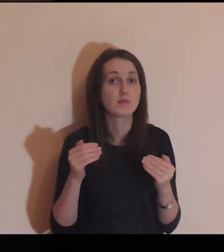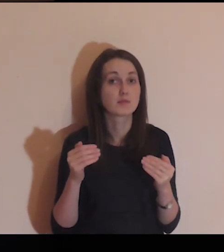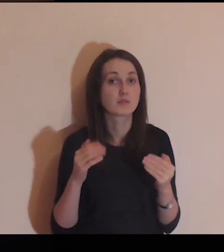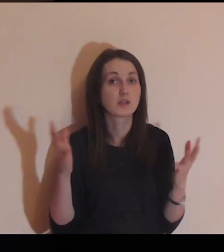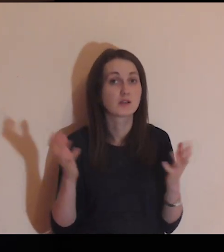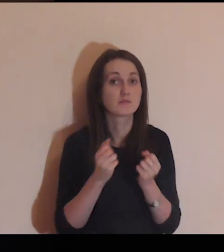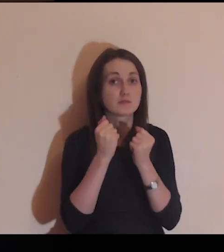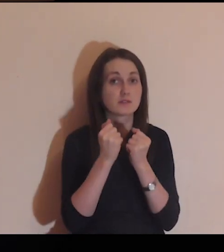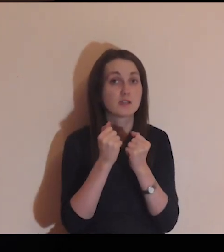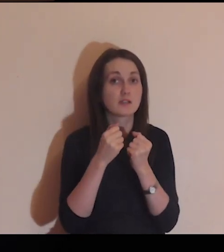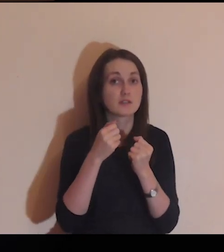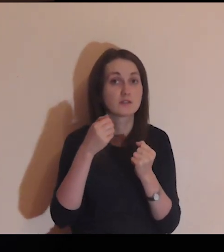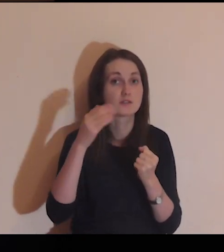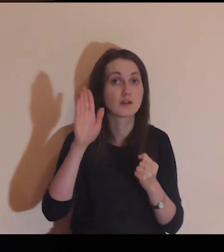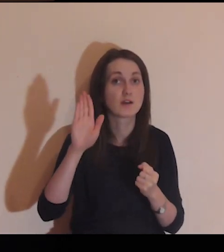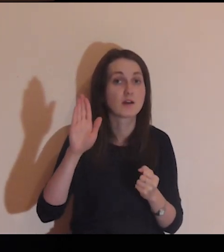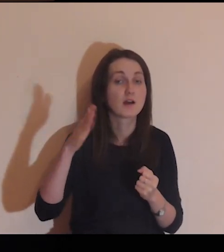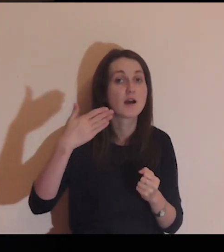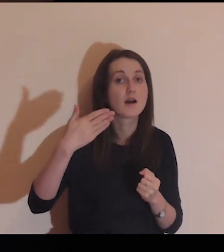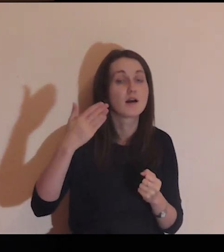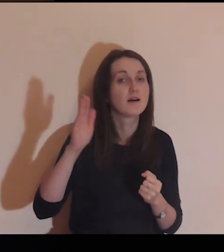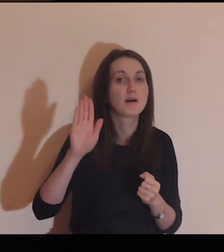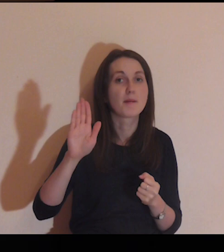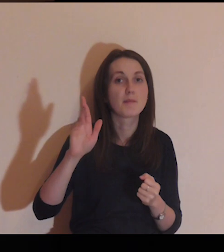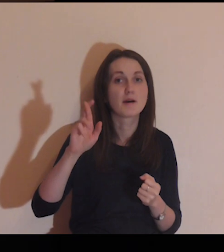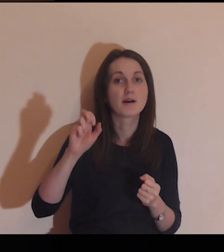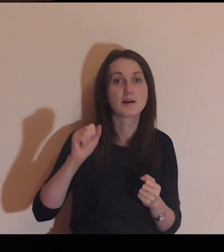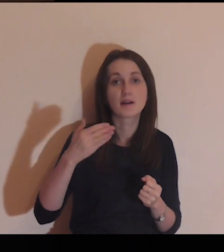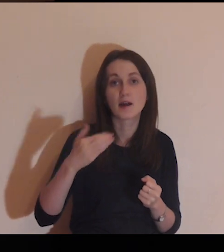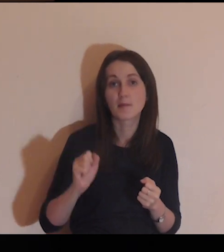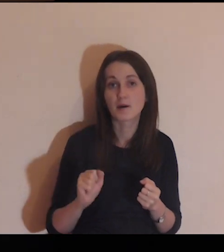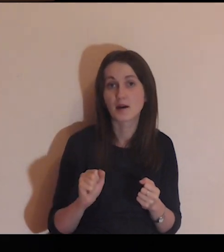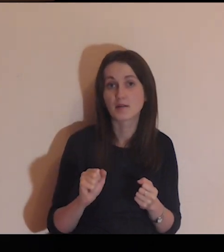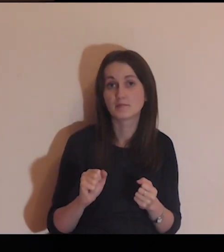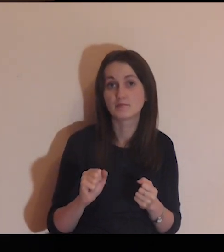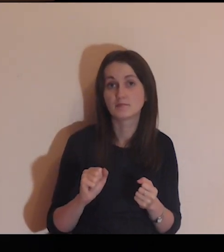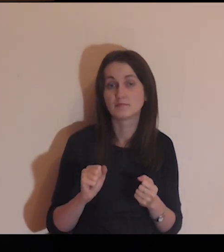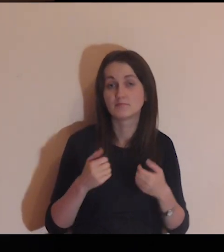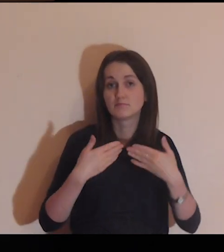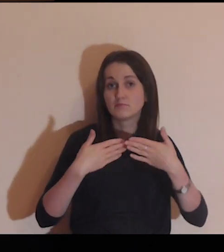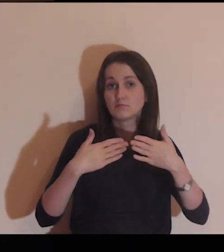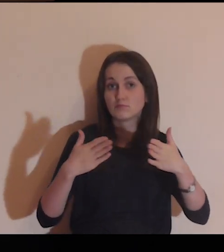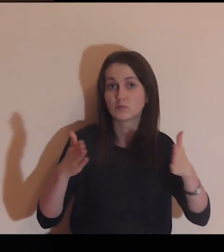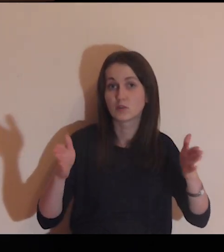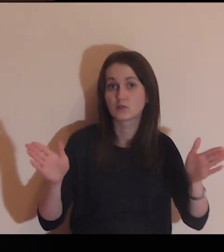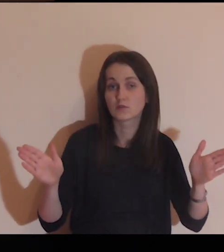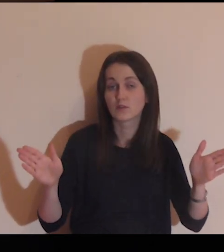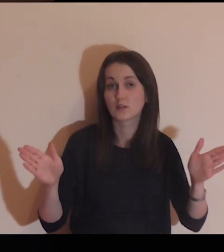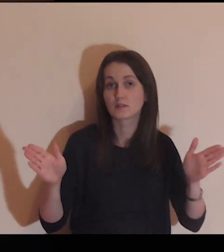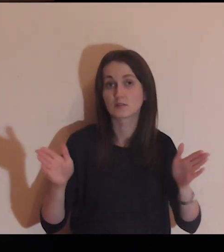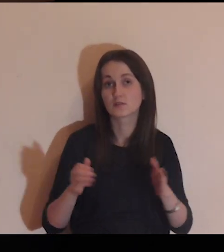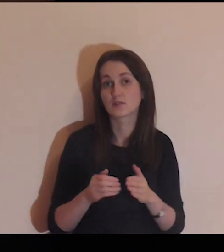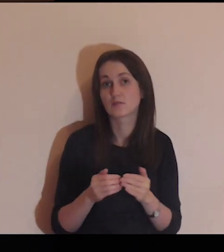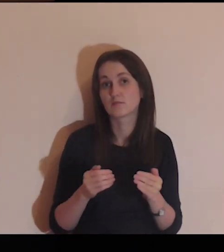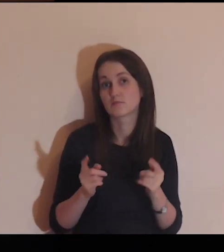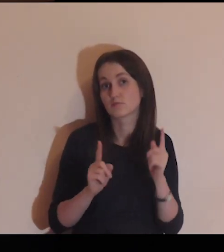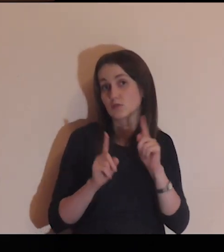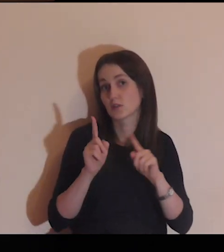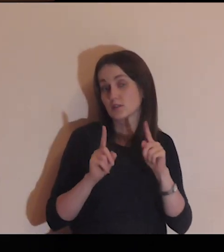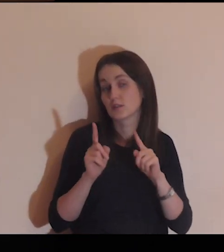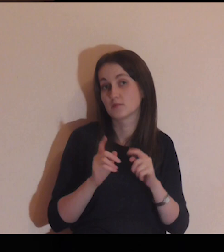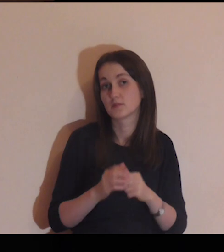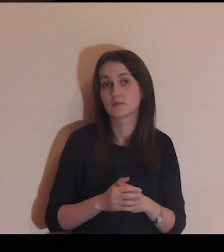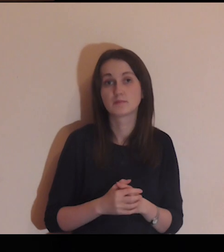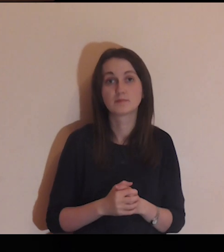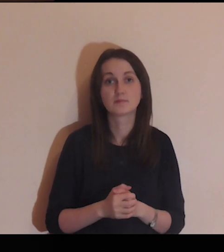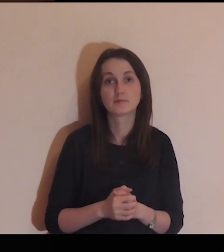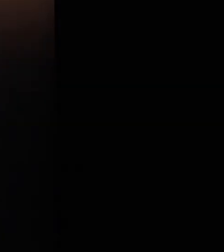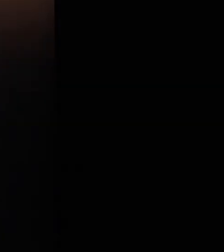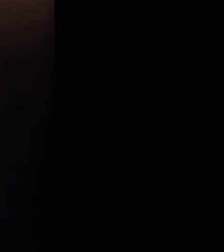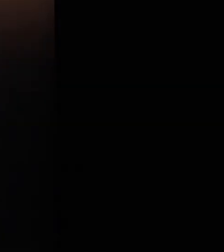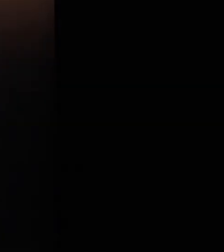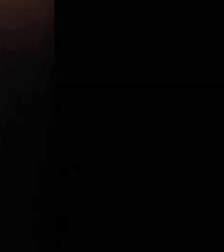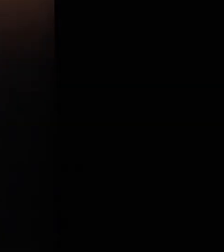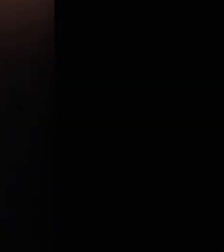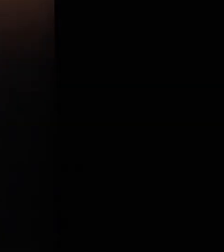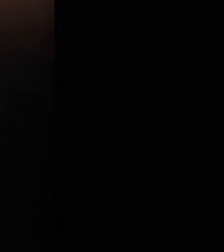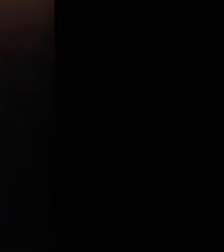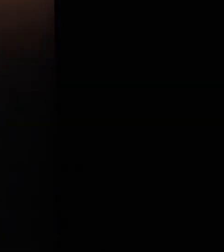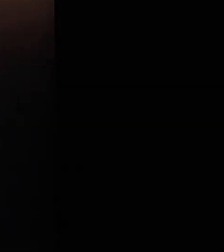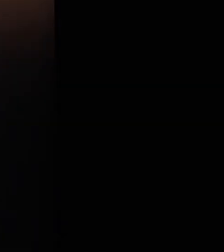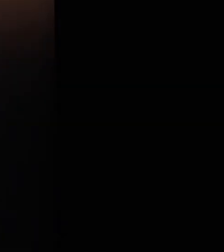ale można w tym murze znaleźć bramę, miejsce, które czasami się otwiera.